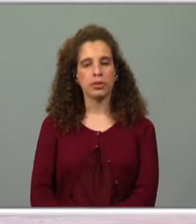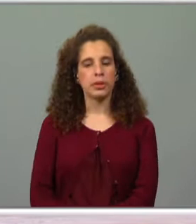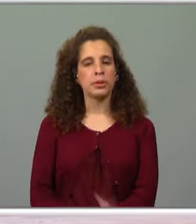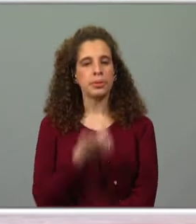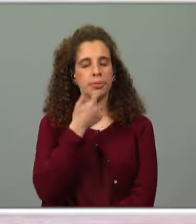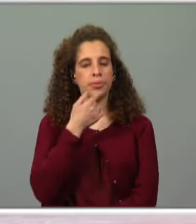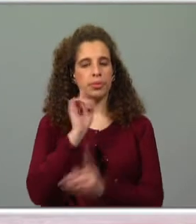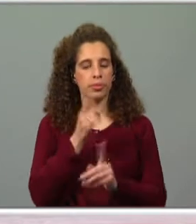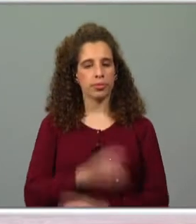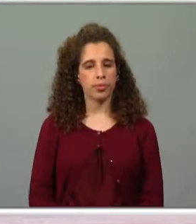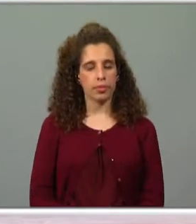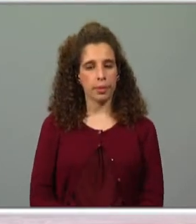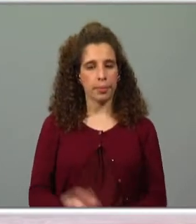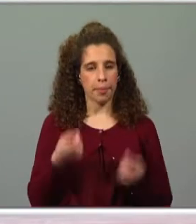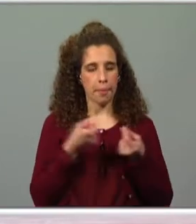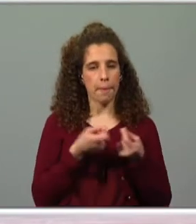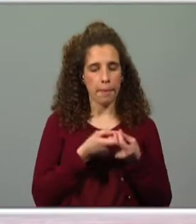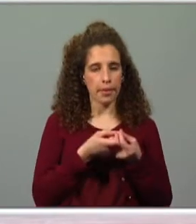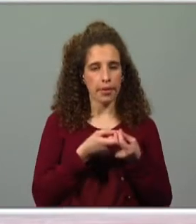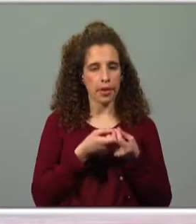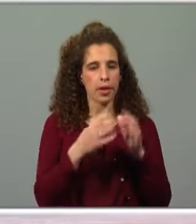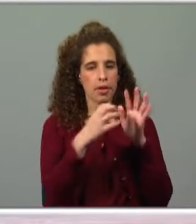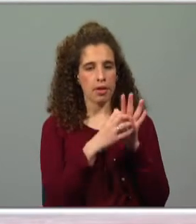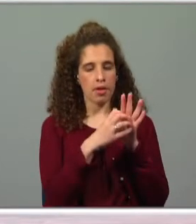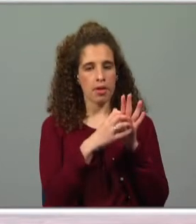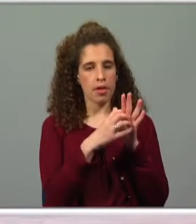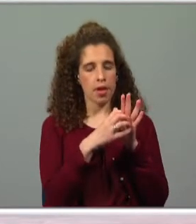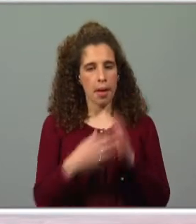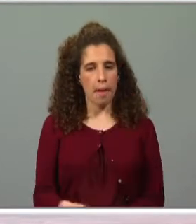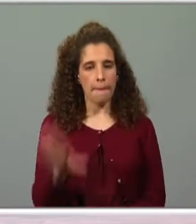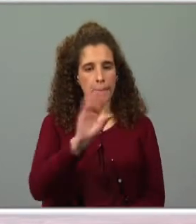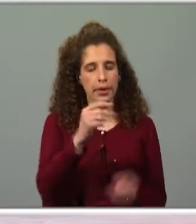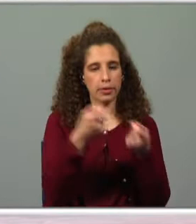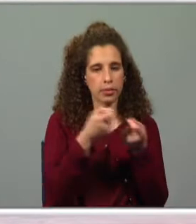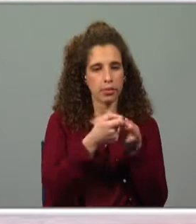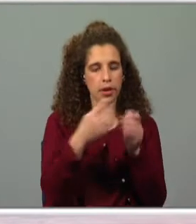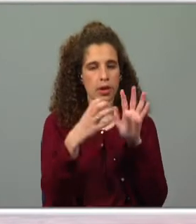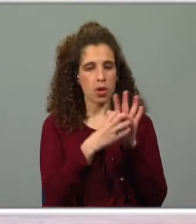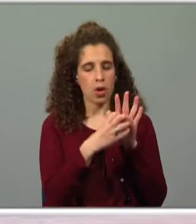apercebemos temos perto Aquelas imagens estão mais próximas da figura ou seja 我們意識到我們已經關閉了那些圖像更接近該圖，即